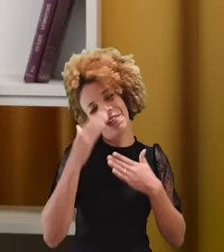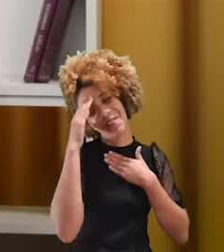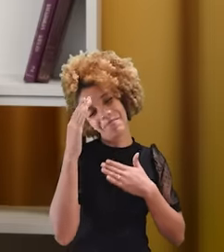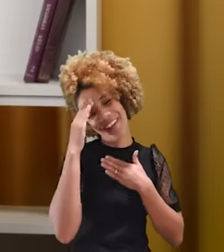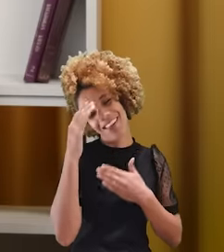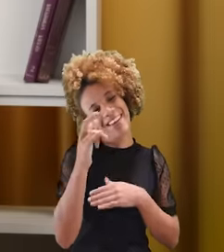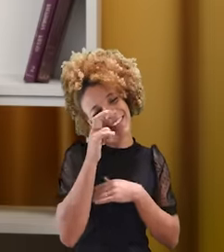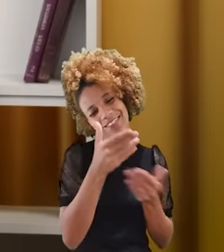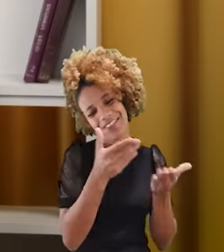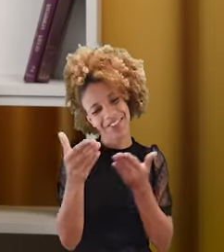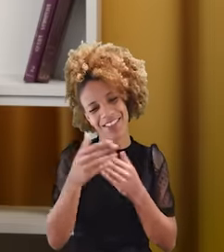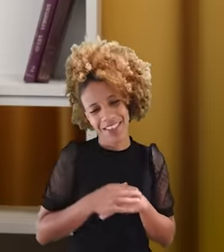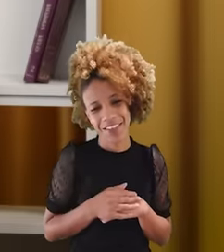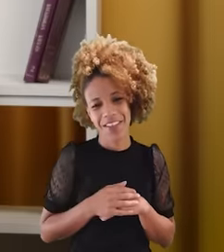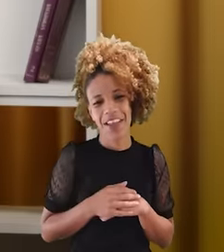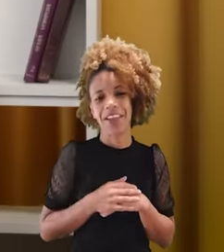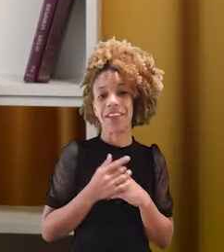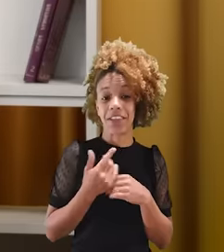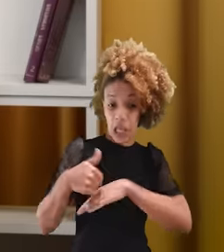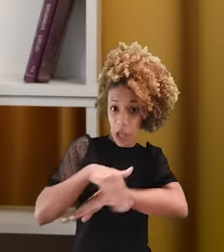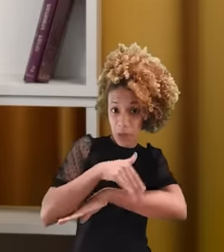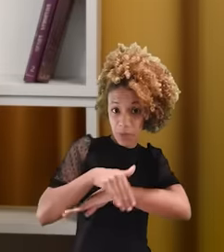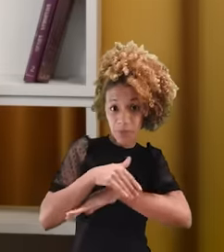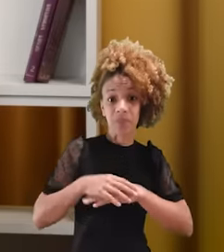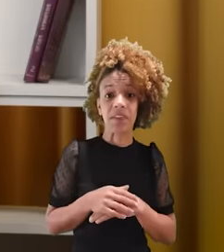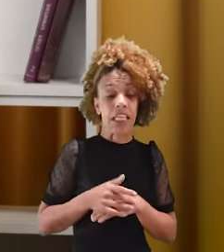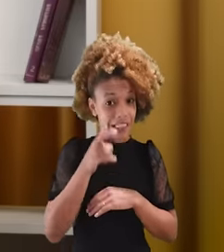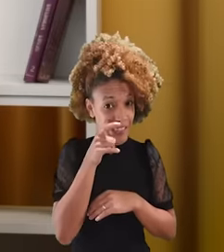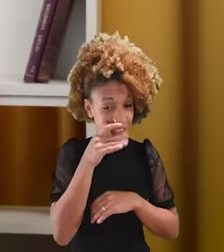audiência de todos vocês aí a galera me encontra na rua e fala que que assiste o ax eu fico muito